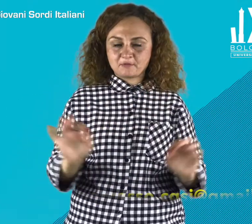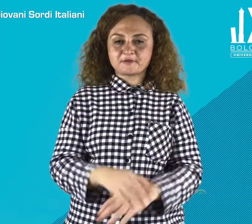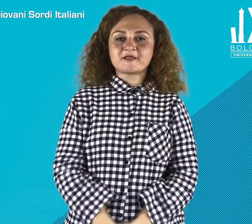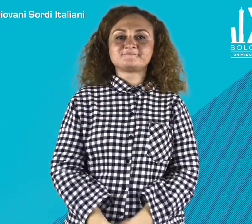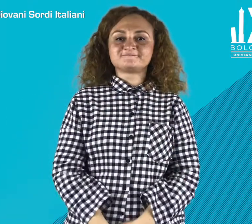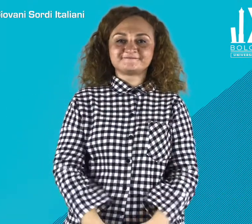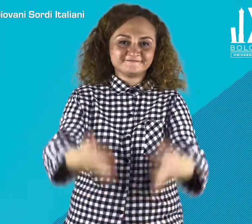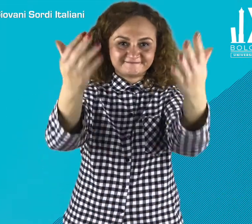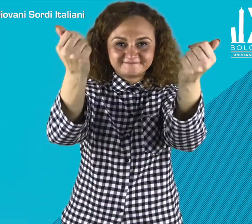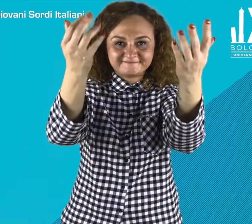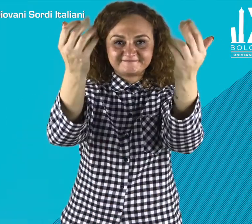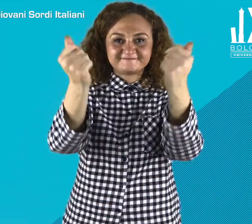saremo a vostra disposizione! saluti!